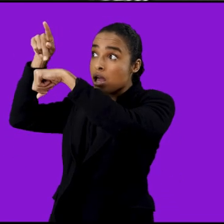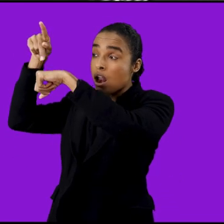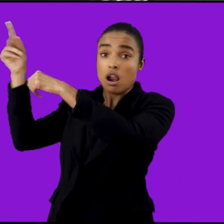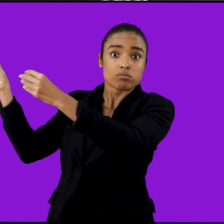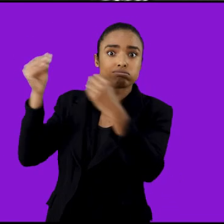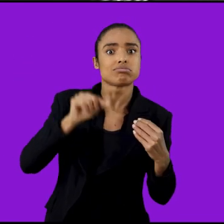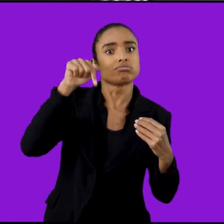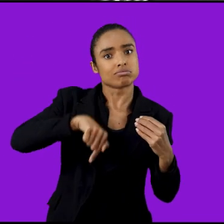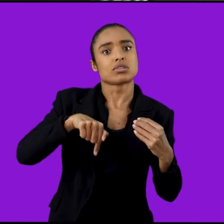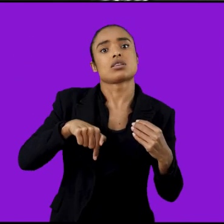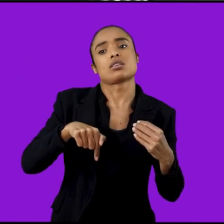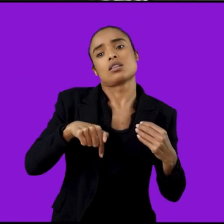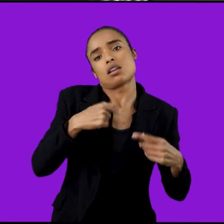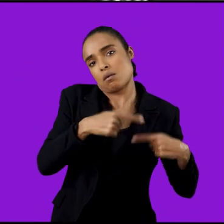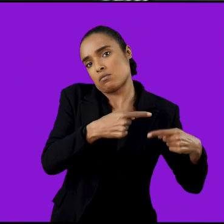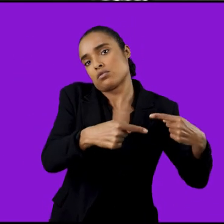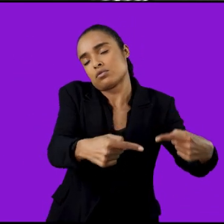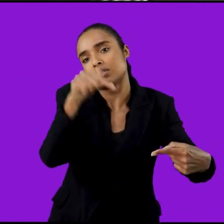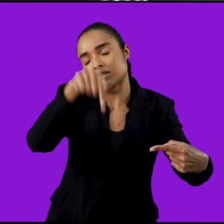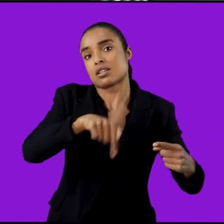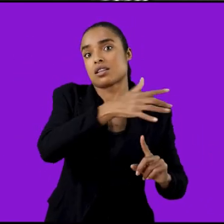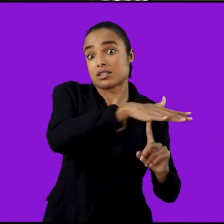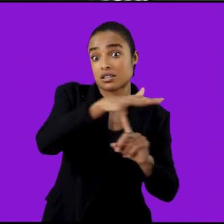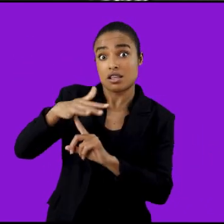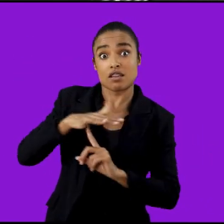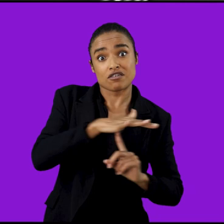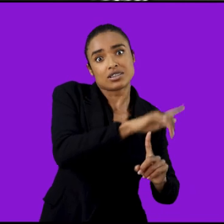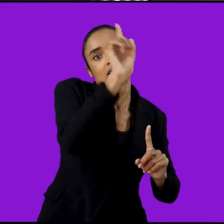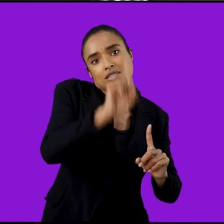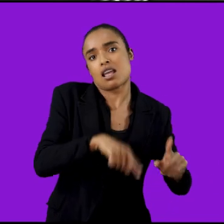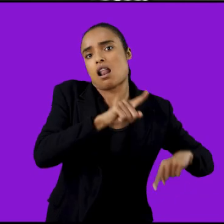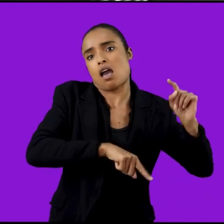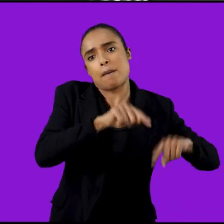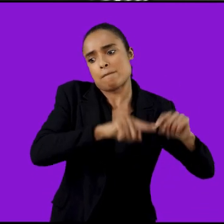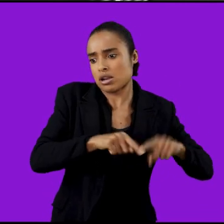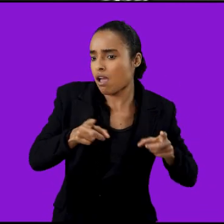em si é um pouco desse, desse modelo intuitivo dos mercados africanos, que têm na África